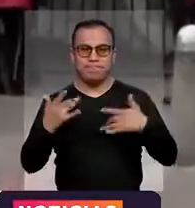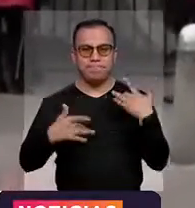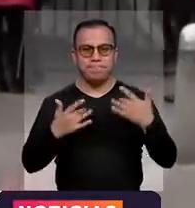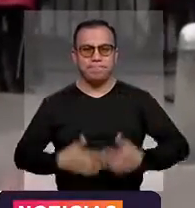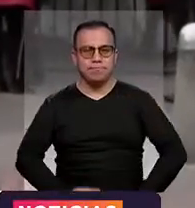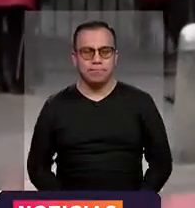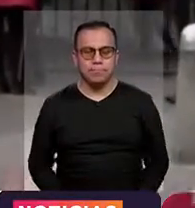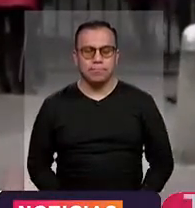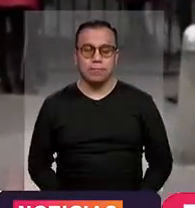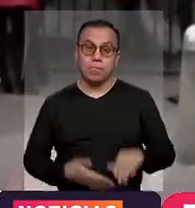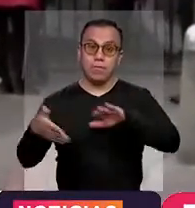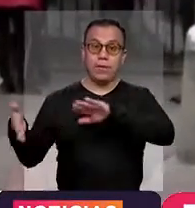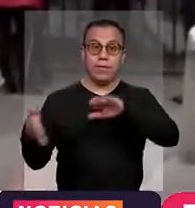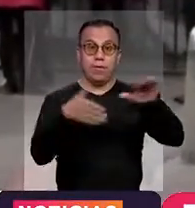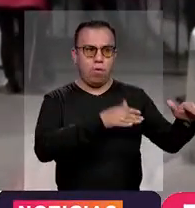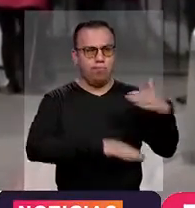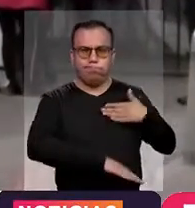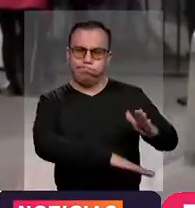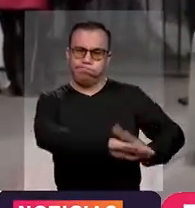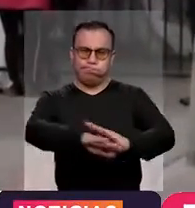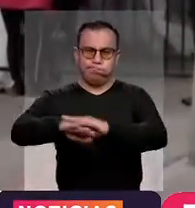CARNET DE VACUNACIóN ERA INGRESAR ALGUNOS